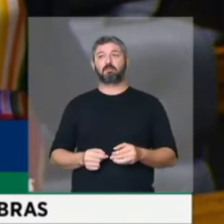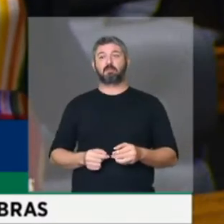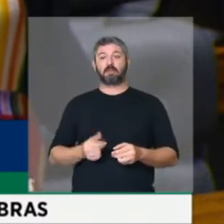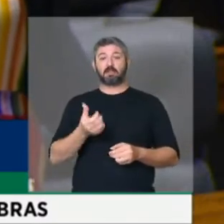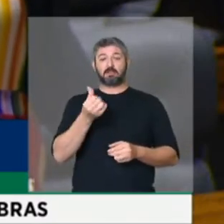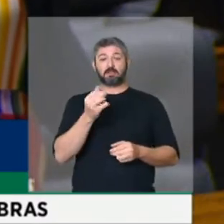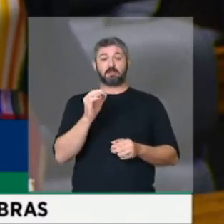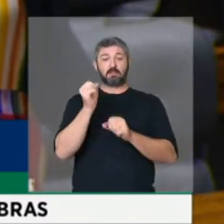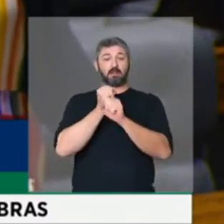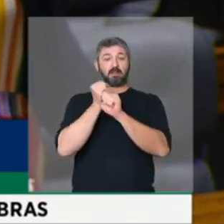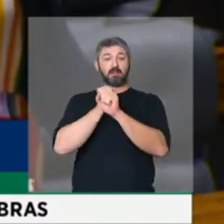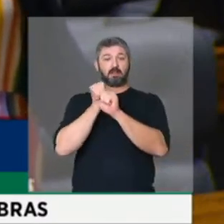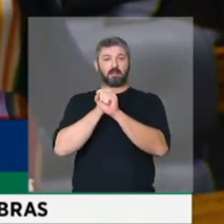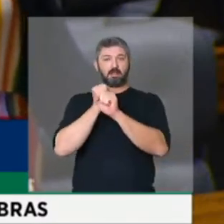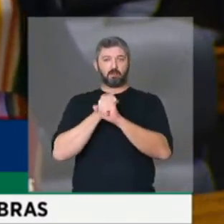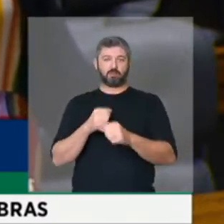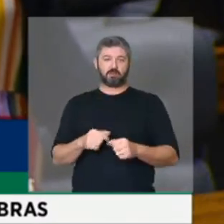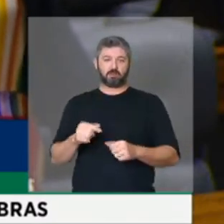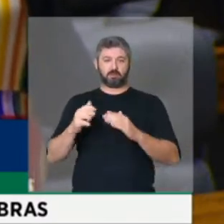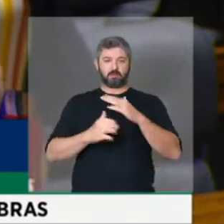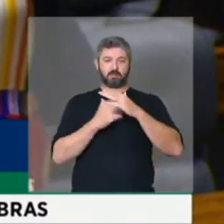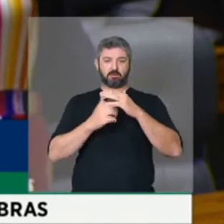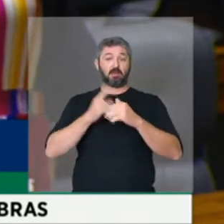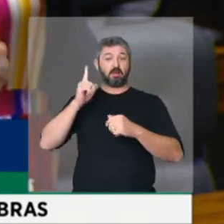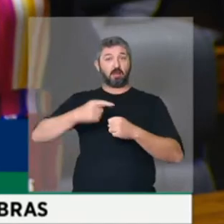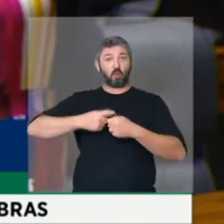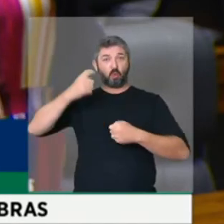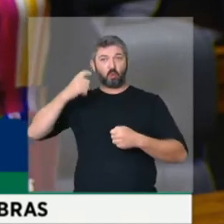BANCOS GLOBAIS. MAS AQUI TEMOS 60 ANOS NESSA EMPRESA. LUCRATIVA. ESSA EMPRESA QUE TEM MAIOR CENTRO DE PESQUISA,